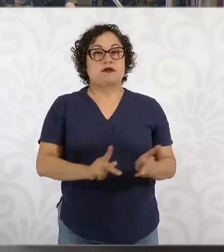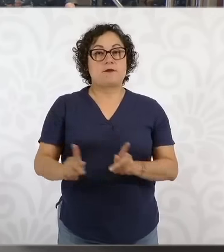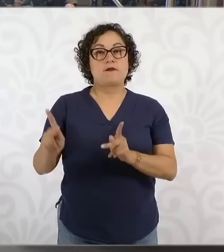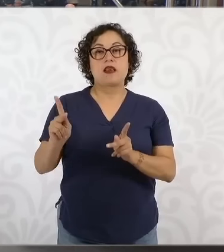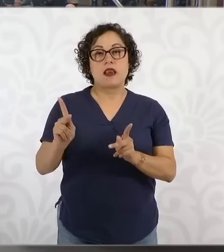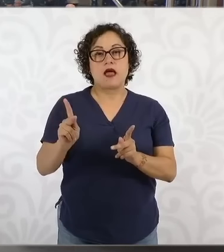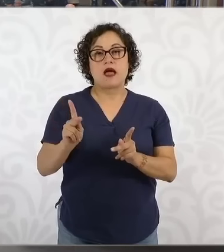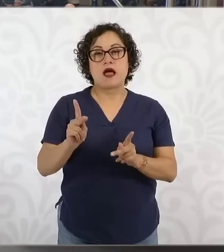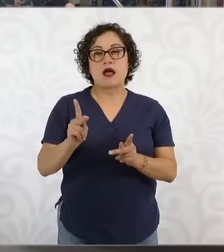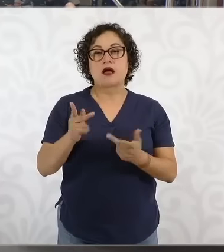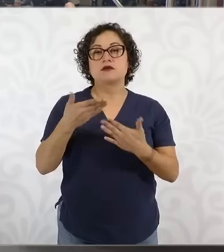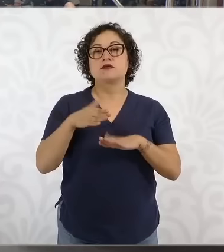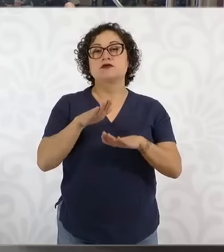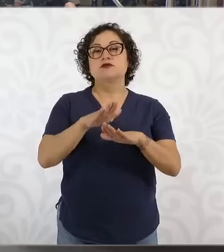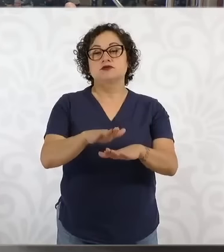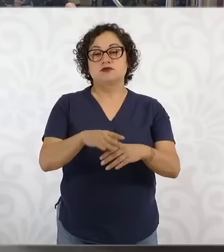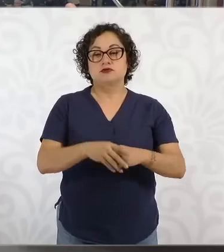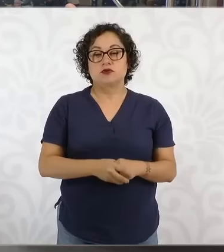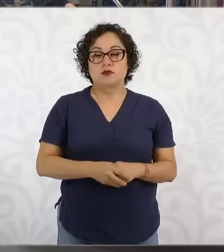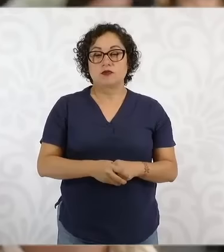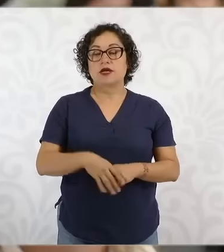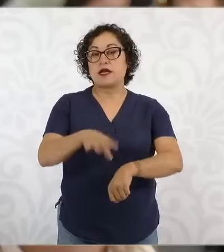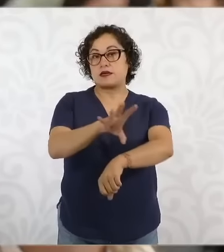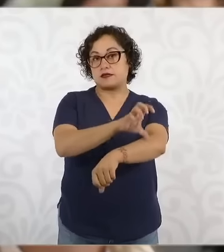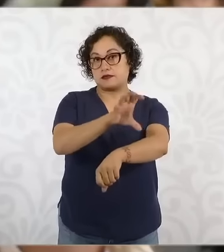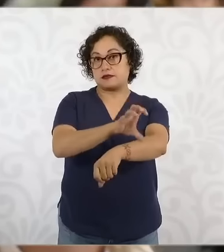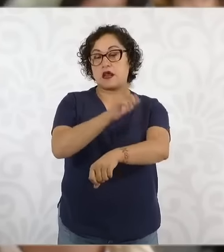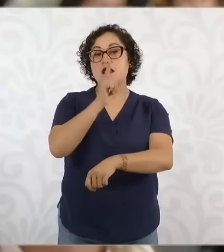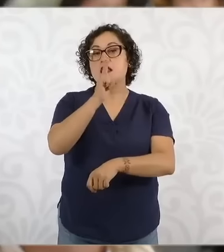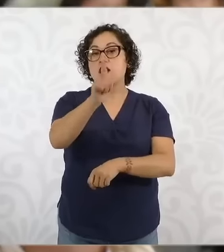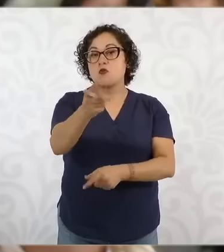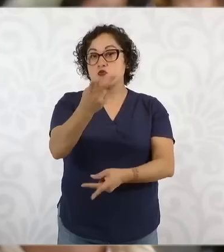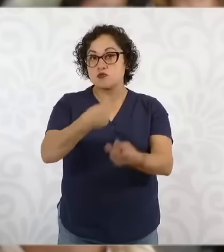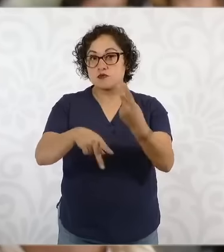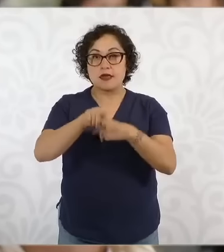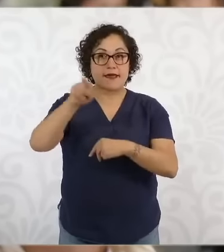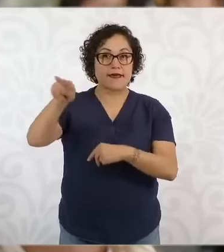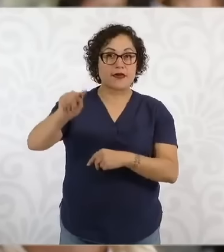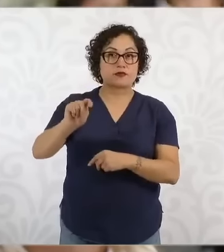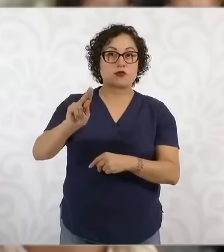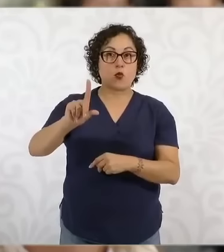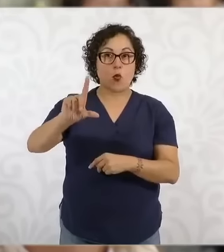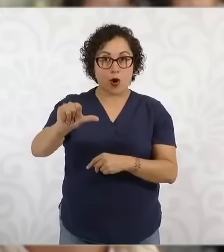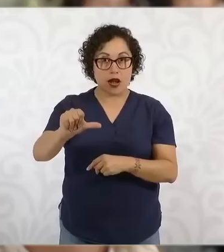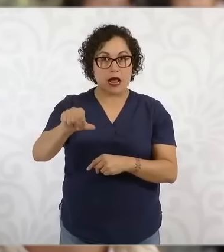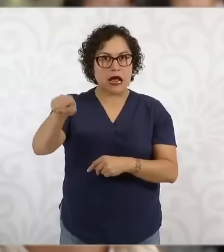planta de de generación de electricidad de de Tula que funciona o funcionaba con